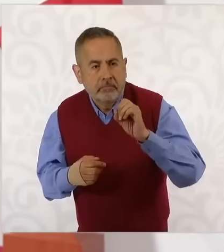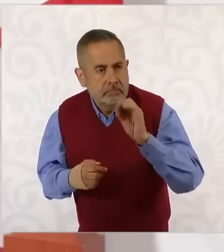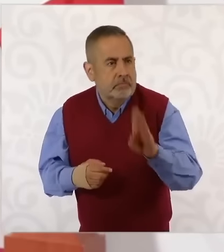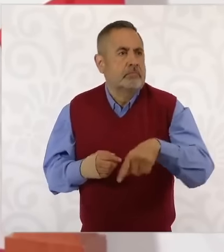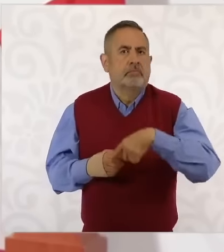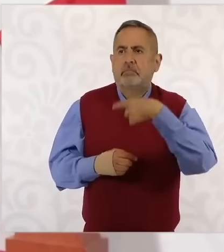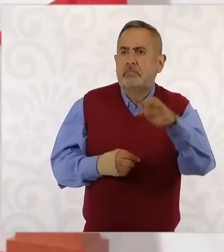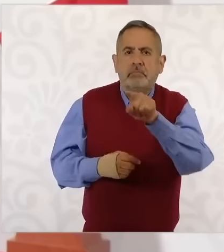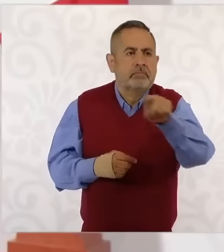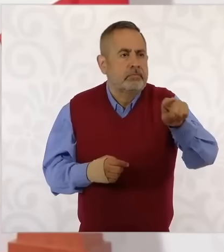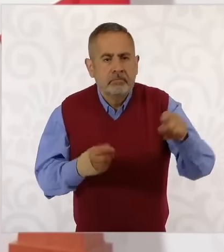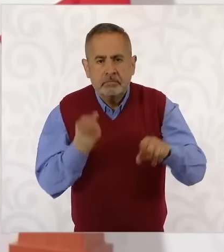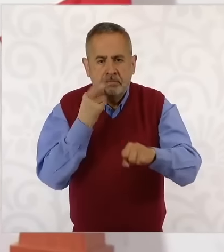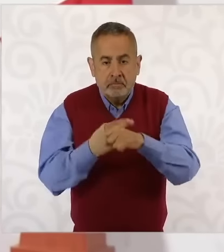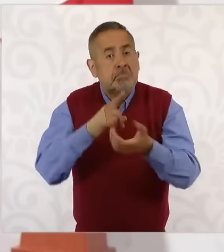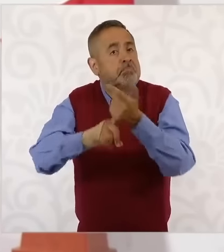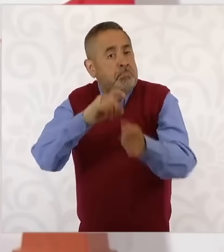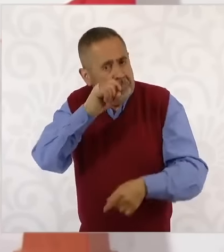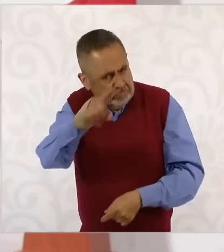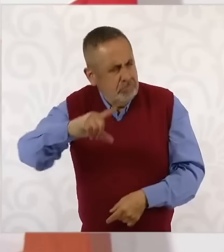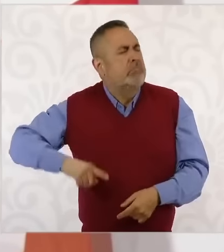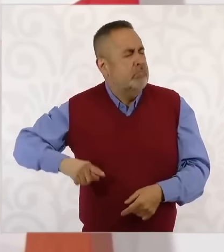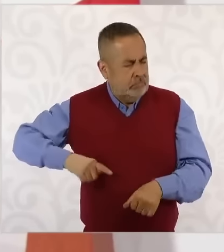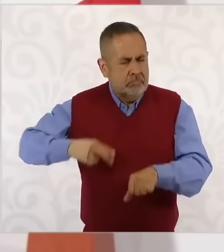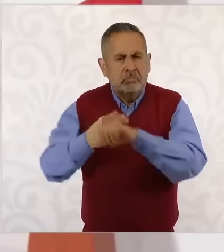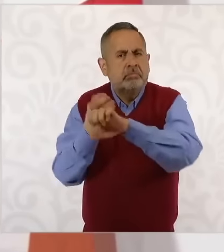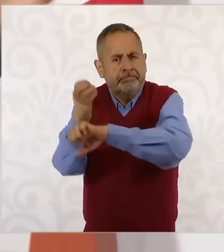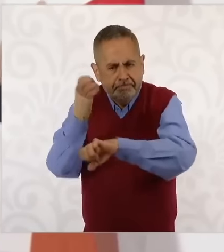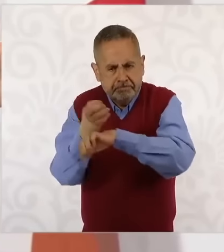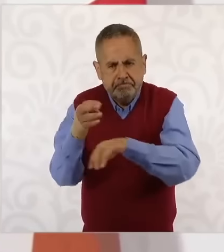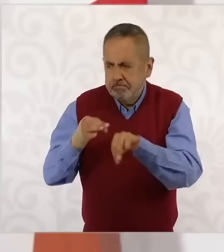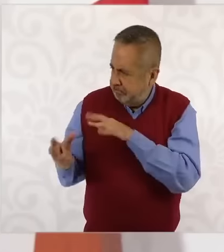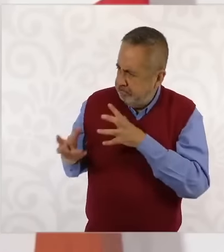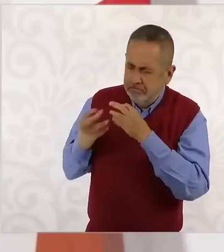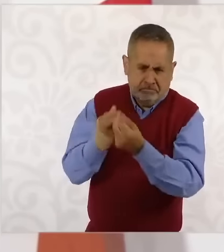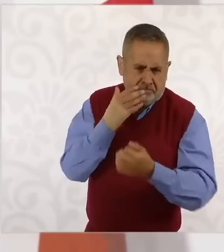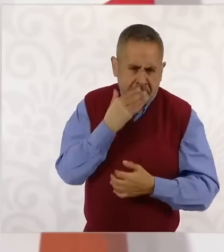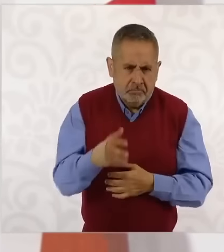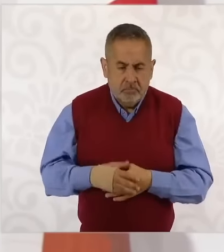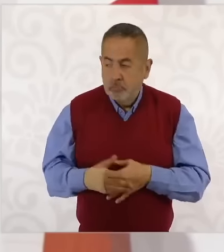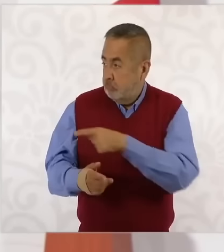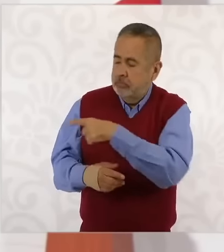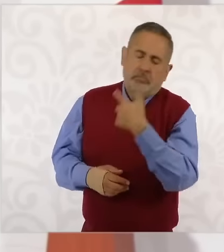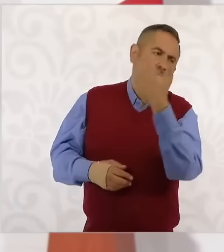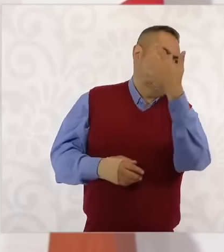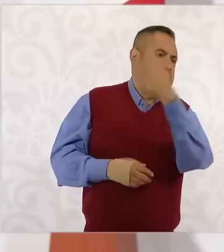los gobiernos de los estados, la verdad, todos trabajando muy bien y bueno, Jesús, no se diga,